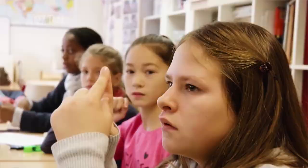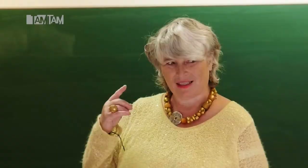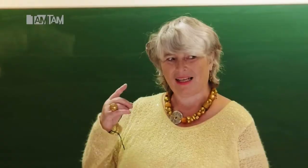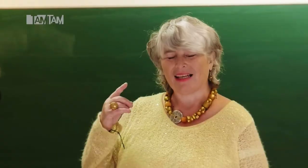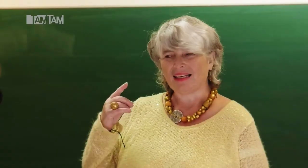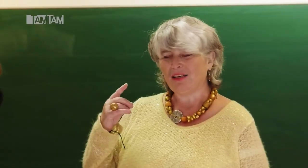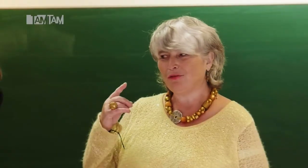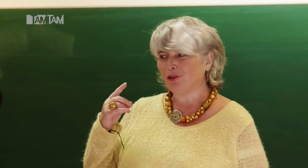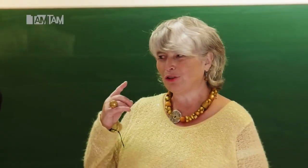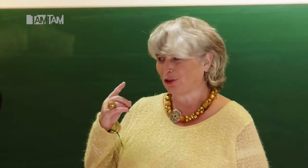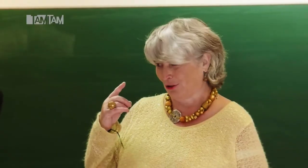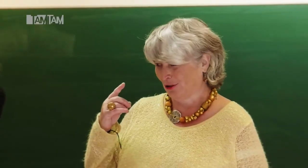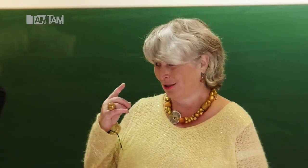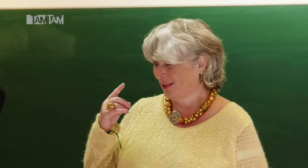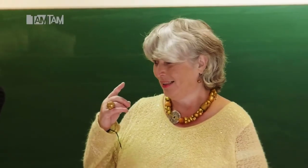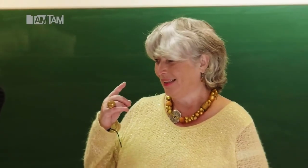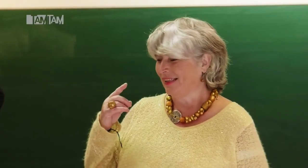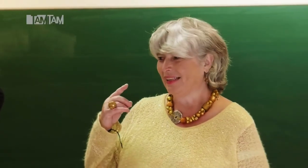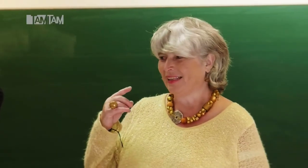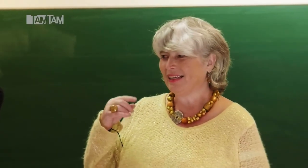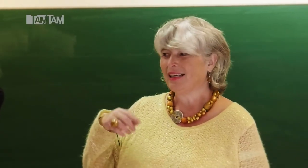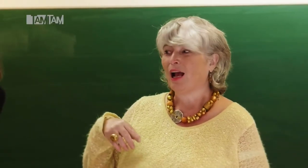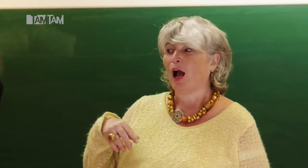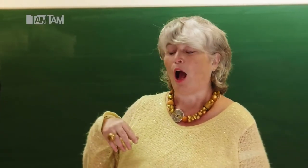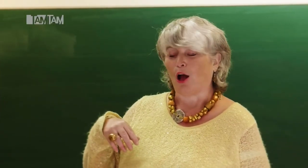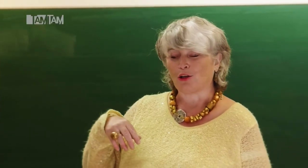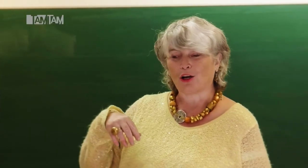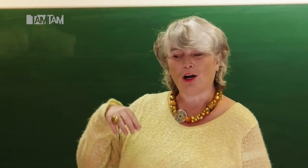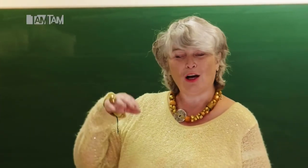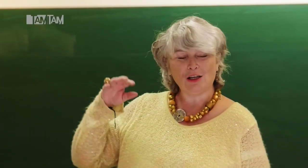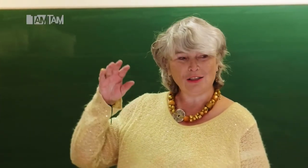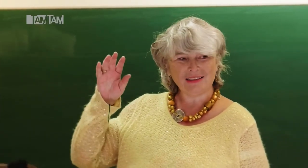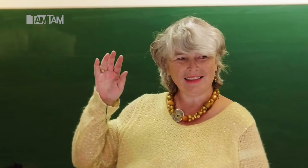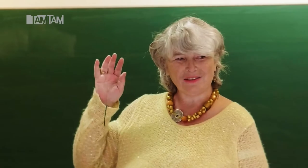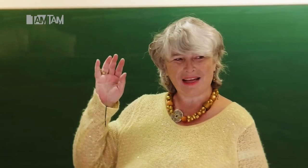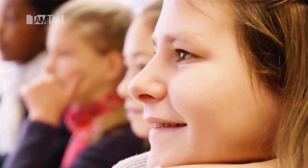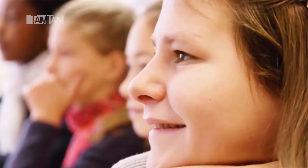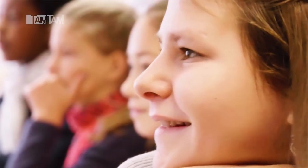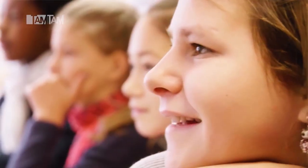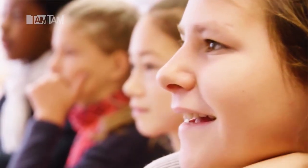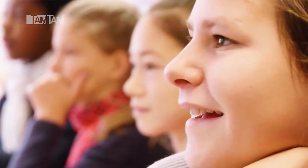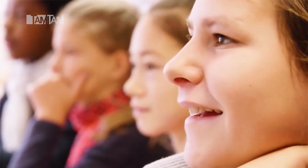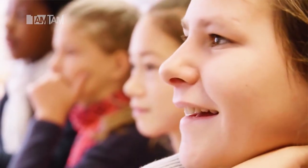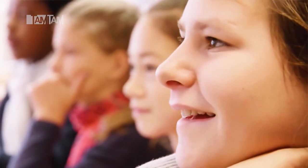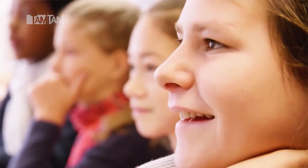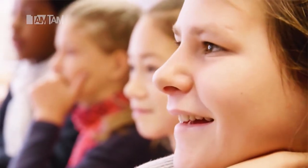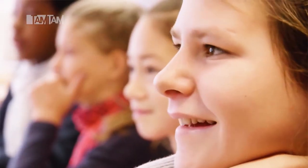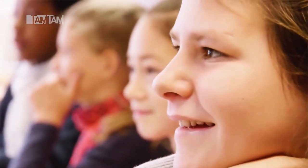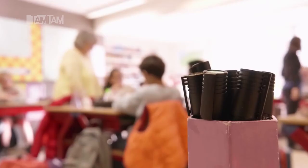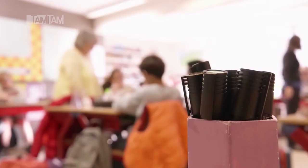Là où nous on n'avait pas anticipé mais en fait ce sont les enfants qui nous ont renvoyé ça, c'est que c'est vrai que ça amène une tolérance,